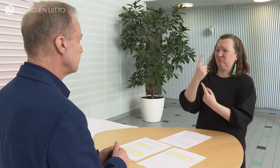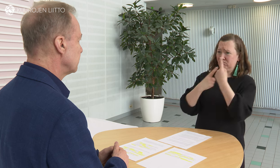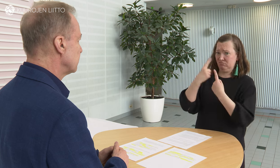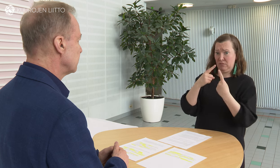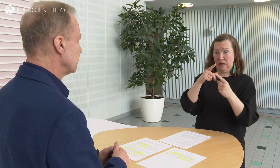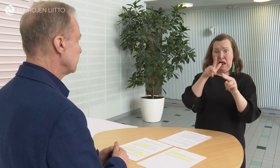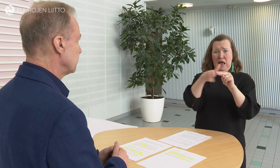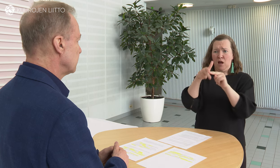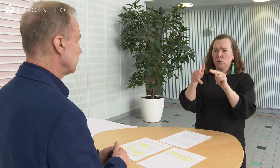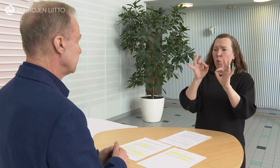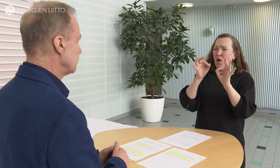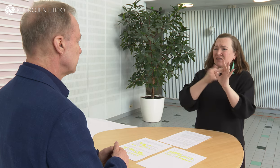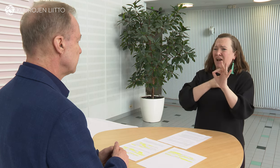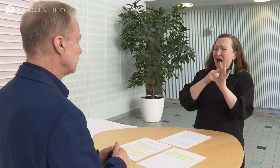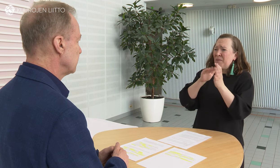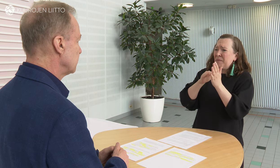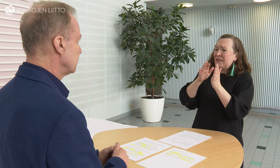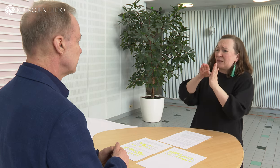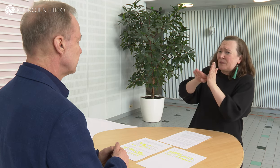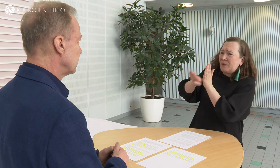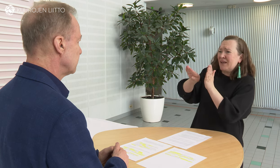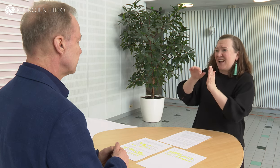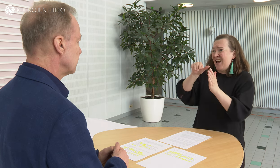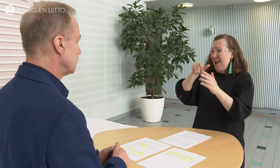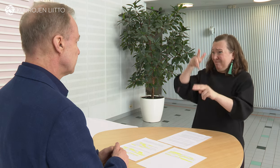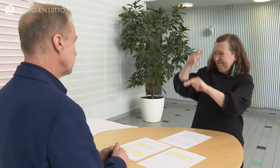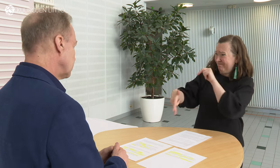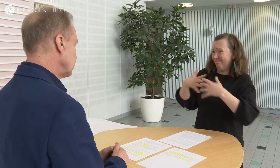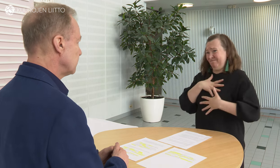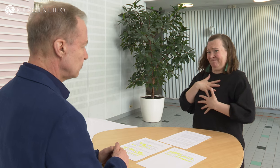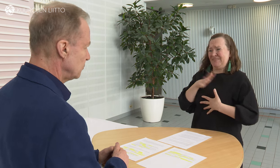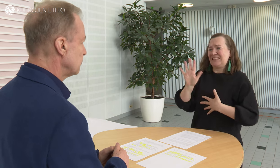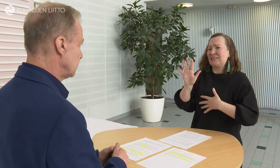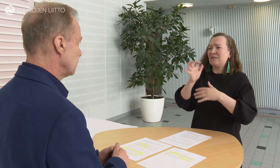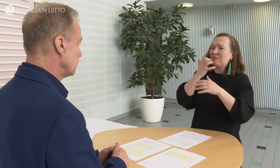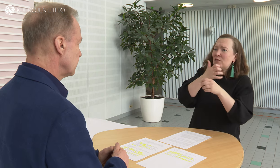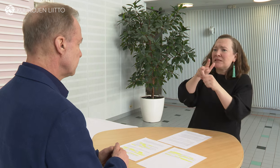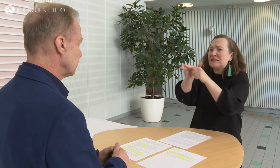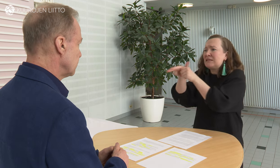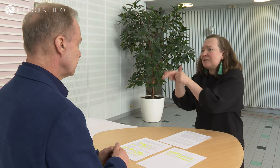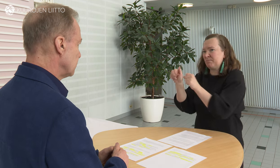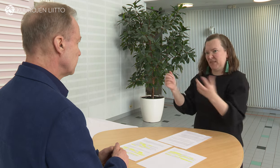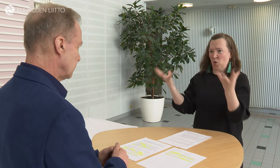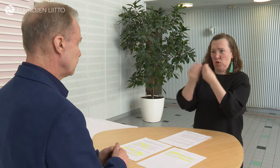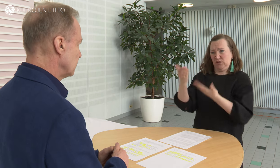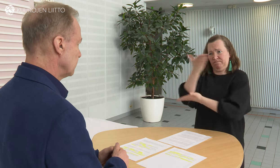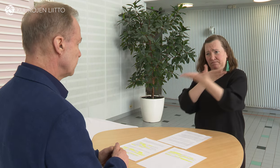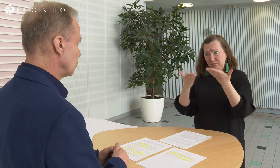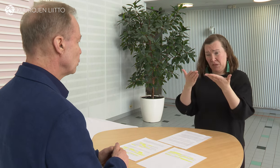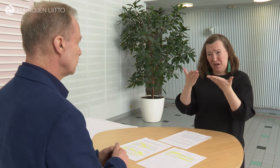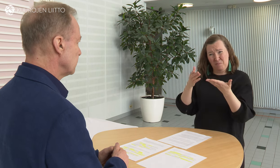miten leikkaukset kohdennetaan mahdollisimman järkevällä ja vähiten tuhoa aiheuttavalla tavalla.